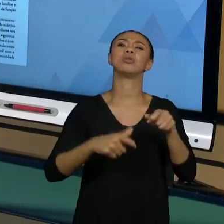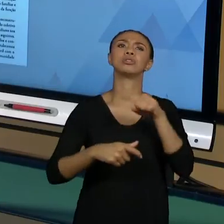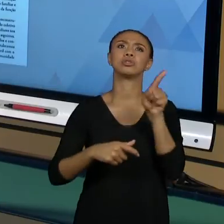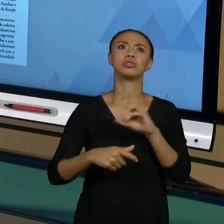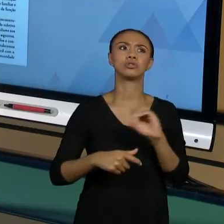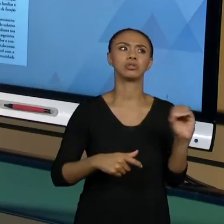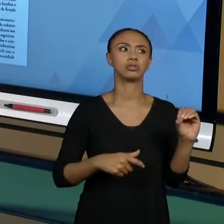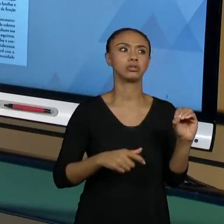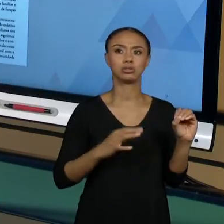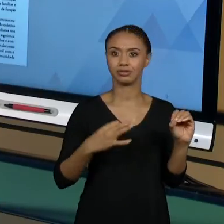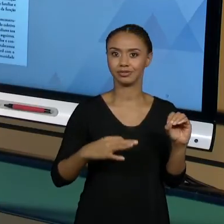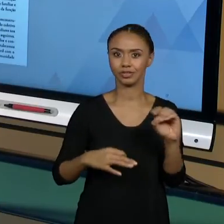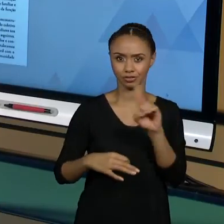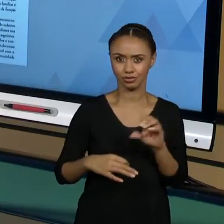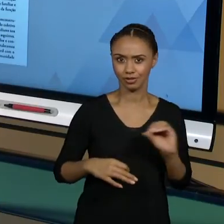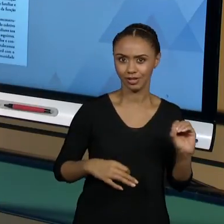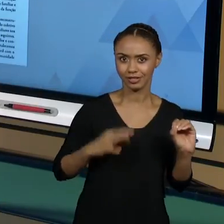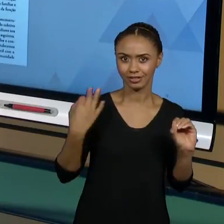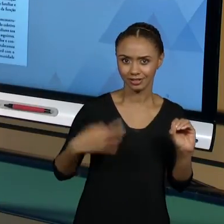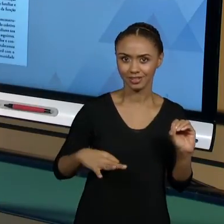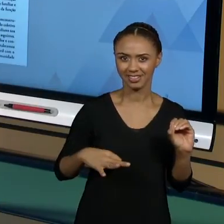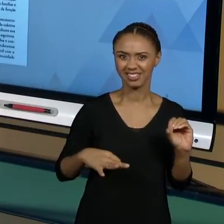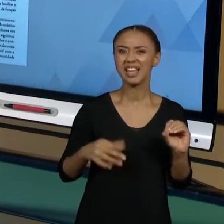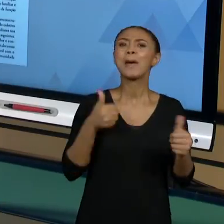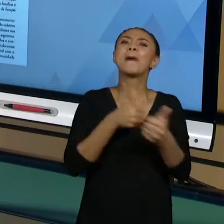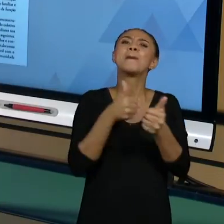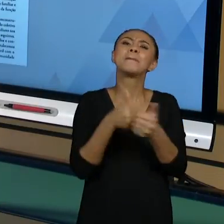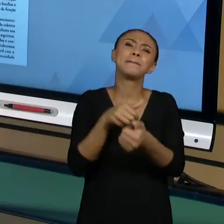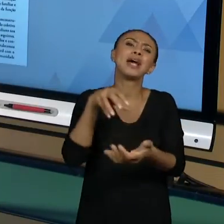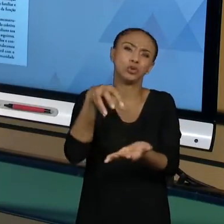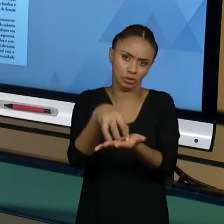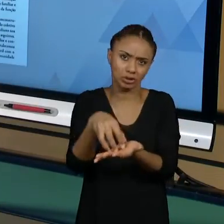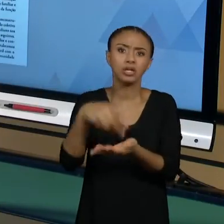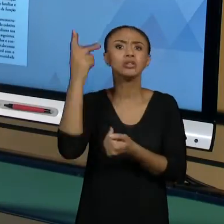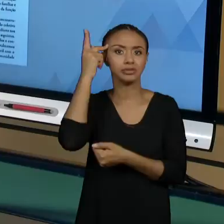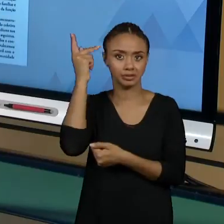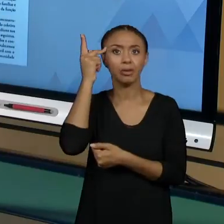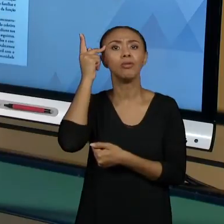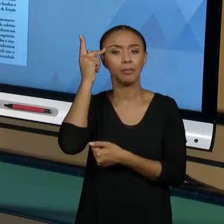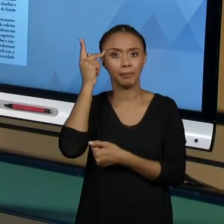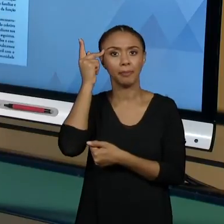GRAVANDO AQUI NA ZONA OESTE, OU AQUI PERTO DA REGIÃO CENTRAL DE SÃO PAULO. ENTÃO ESSA ESCOLA